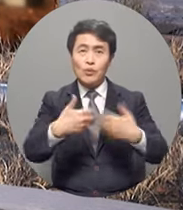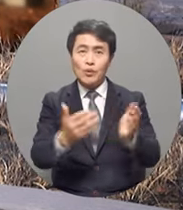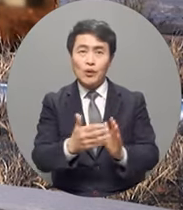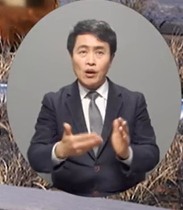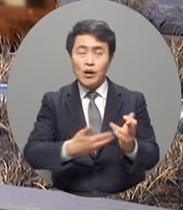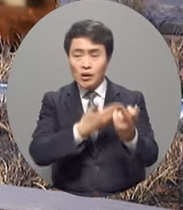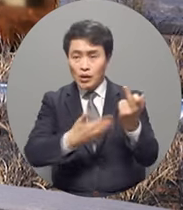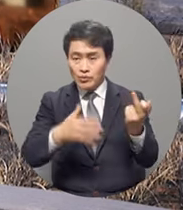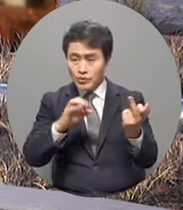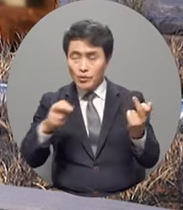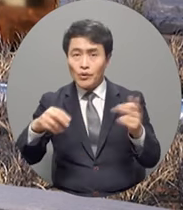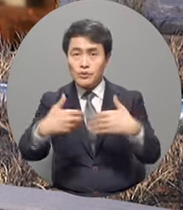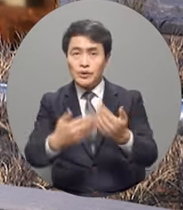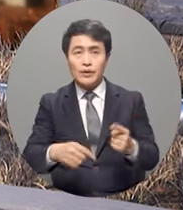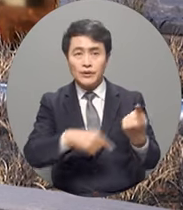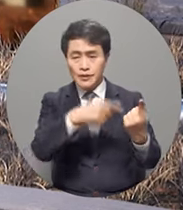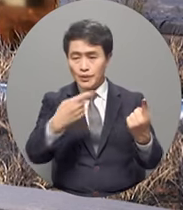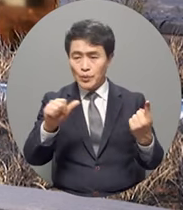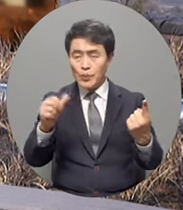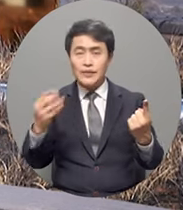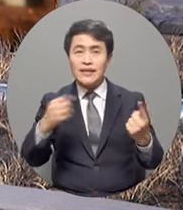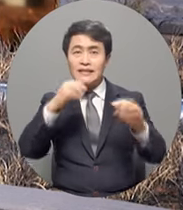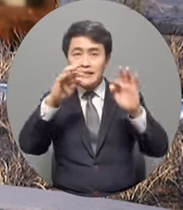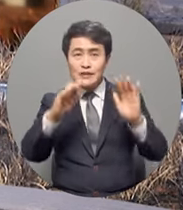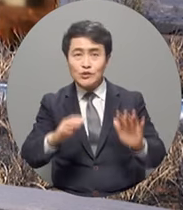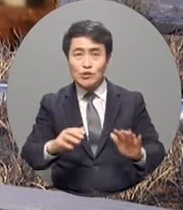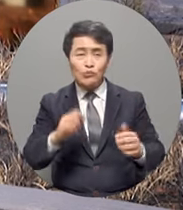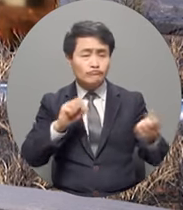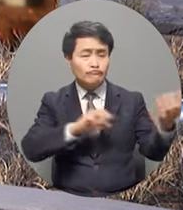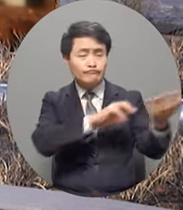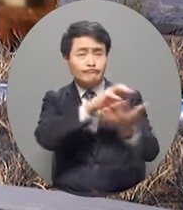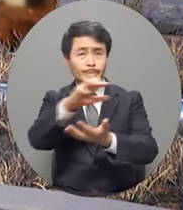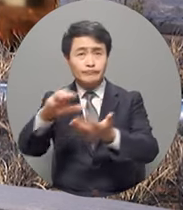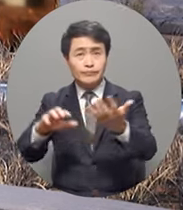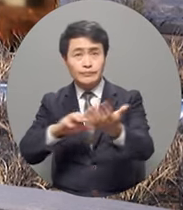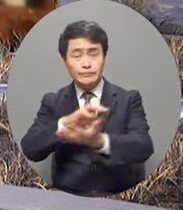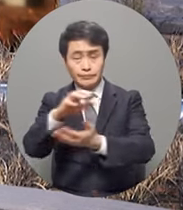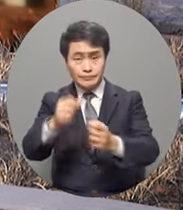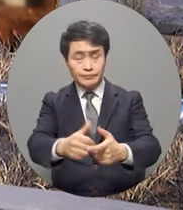경기 동부에는 1에서 3, 강원 영서는 1에서5cm의 눈이 쌓이겠습니다.